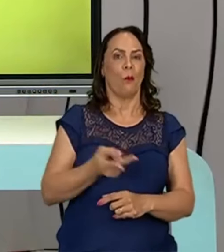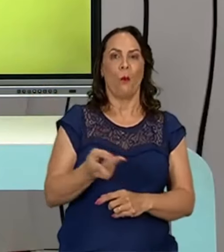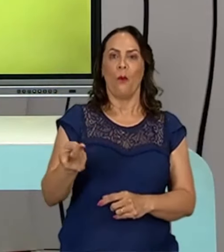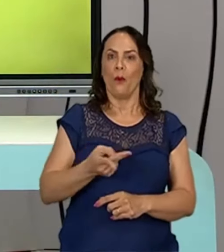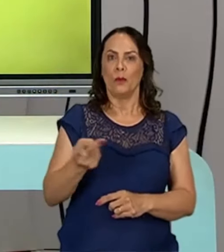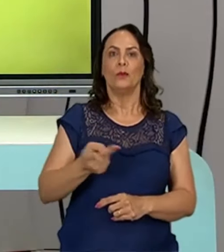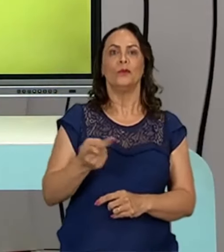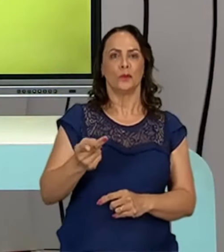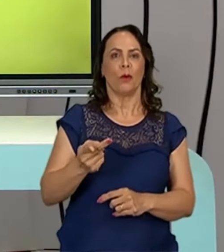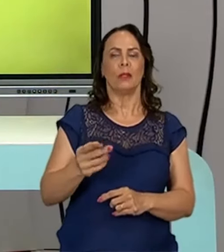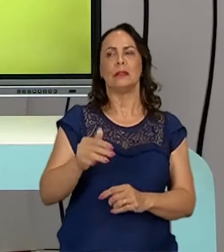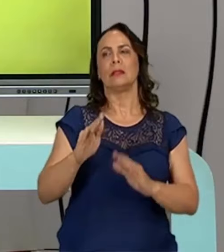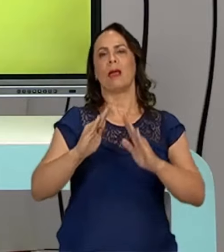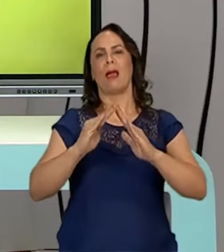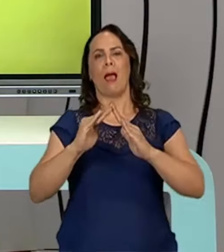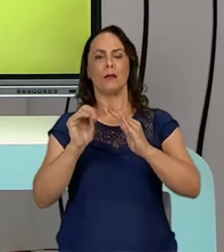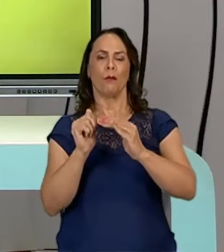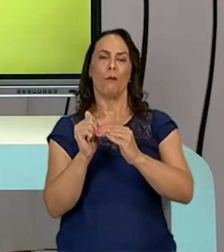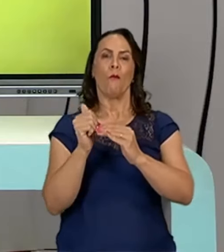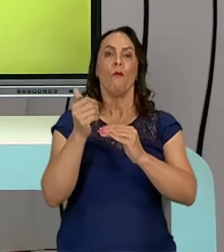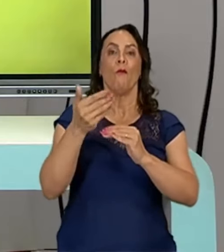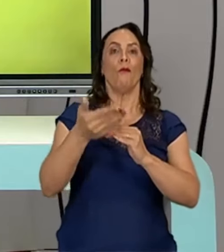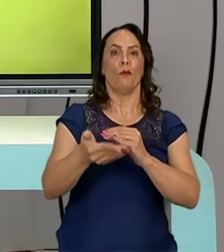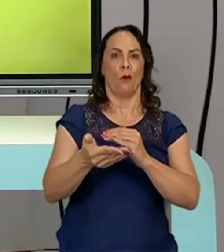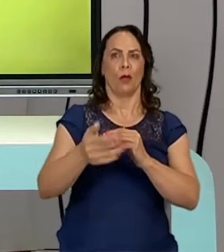batendo bastante sol, porque aí a experiência fica pronta super